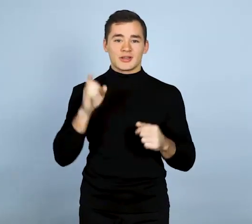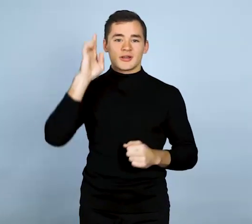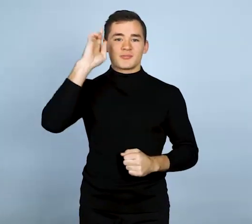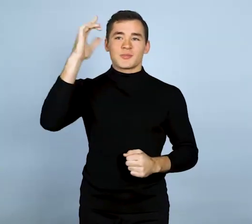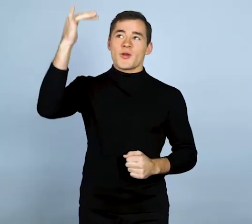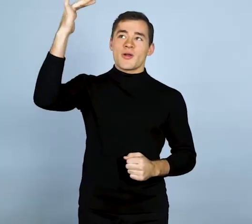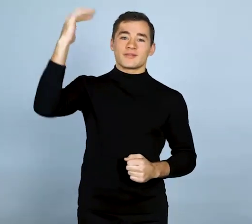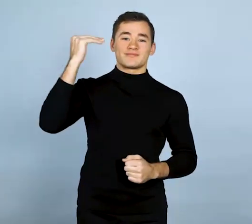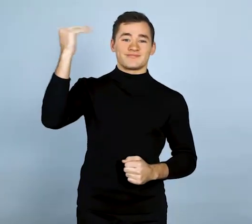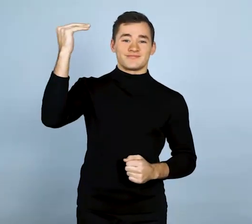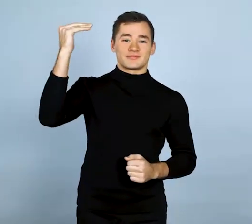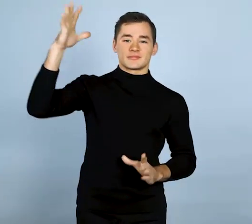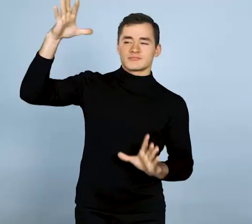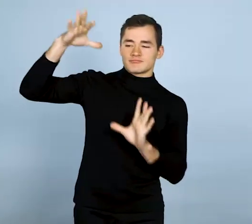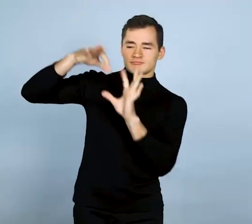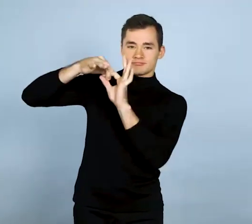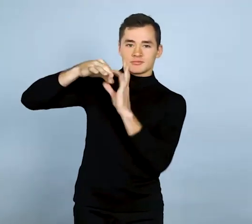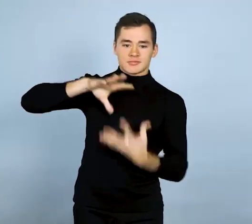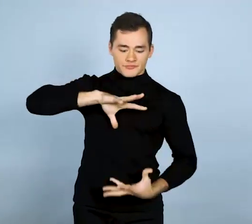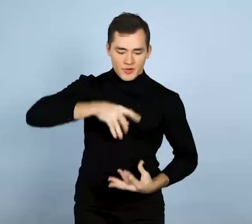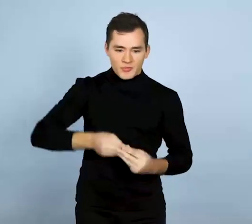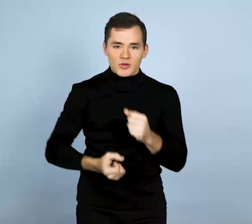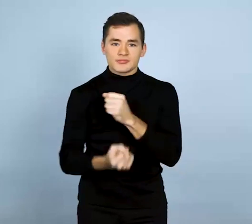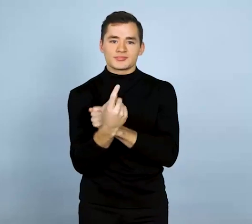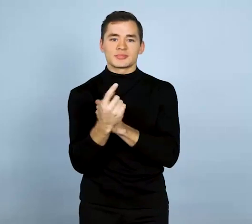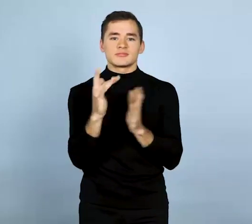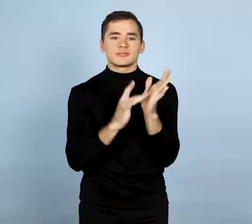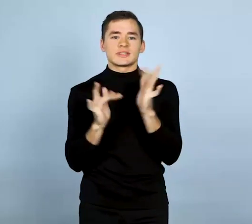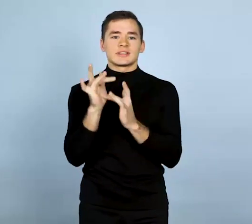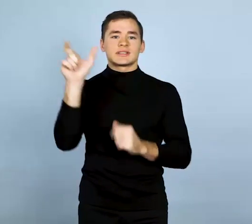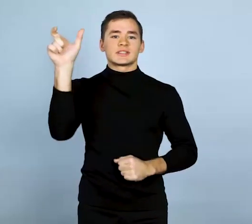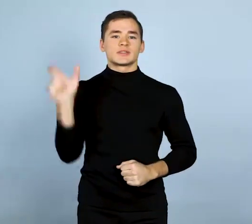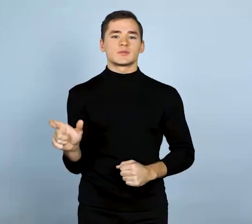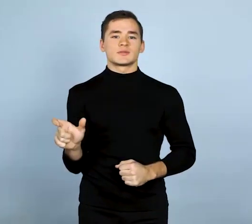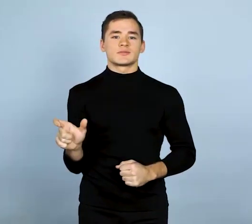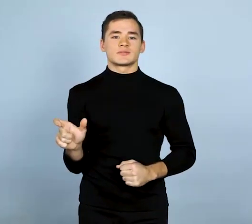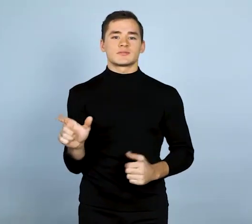младенца Иисуса и земной женщины слились воедино.